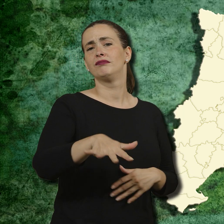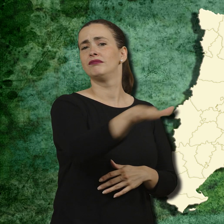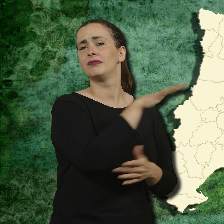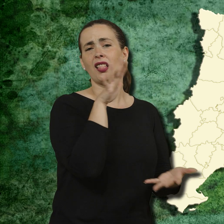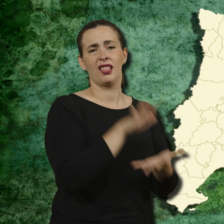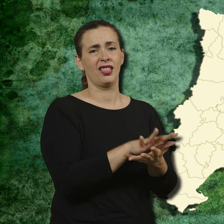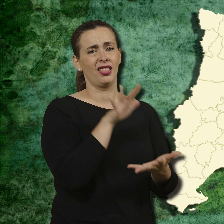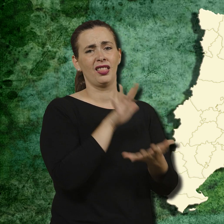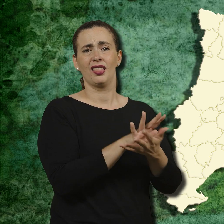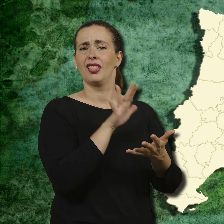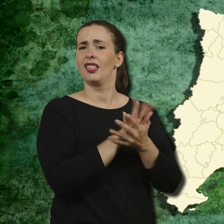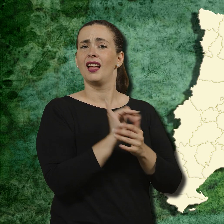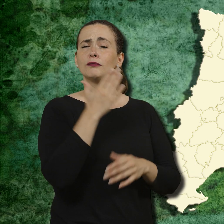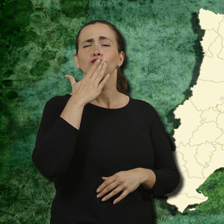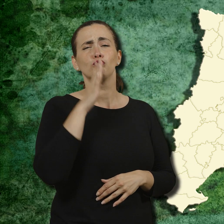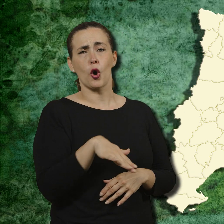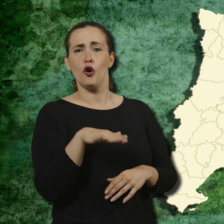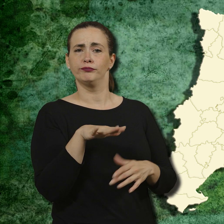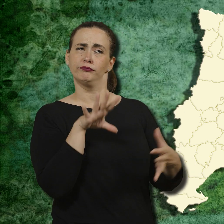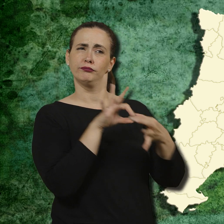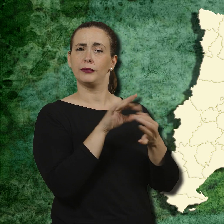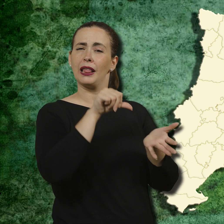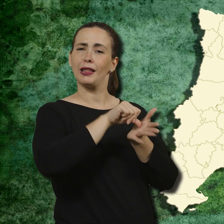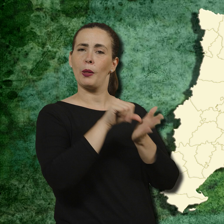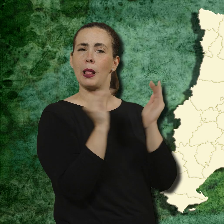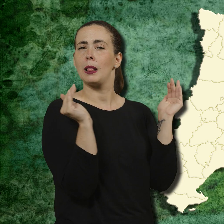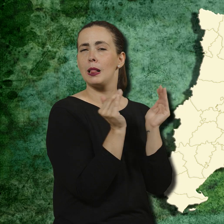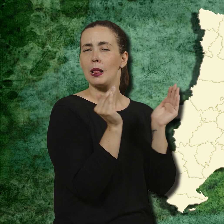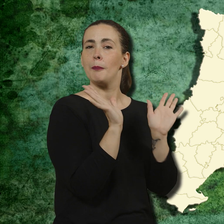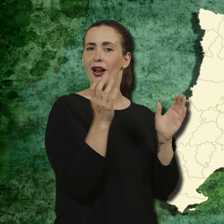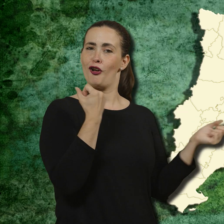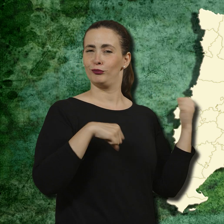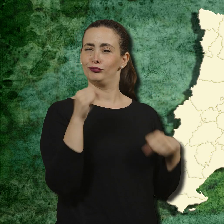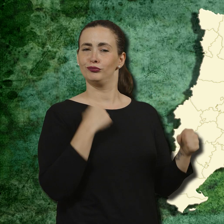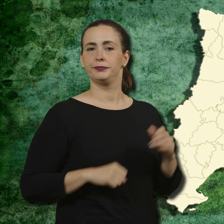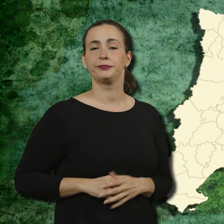així com de la tranquil·litat i el ritme equilibrat d’una ciutat petita però dinàmica.